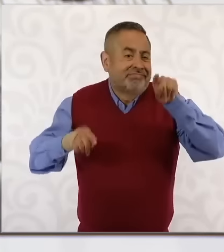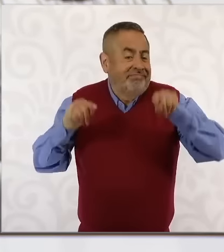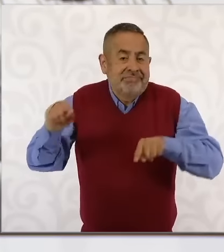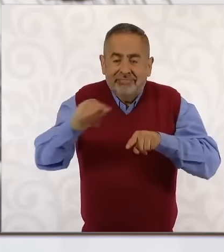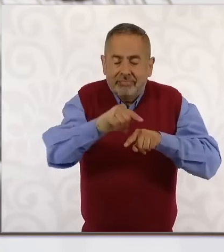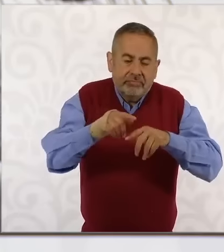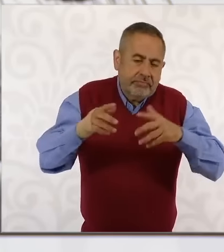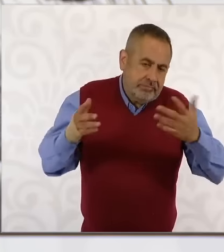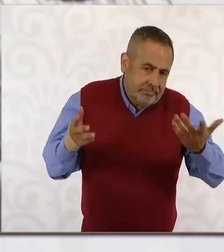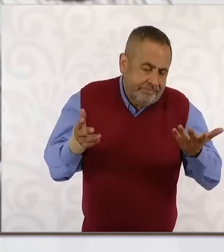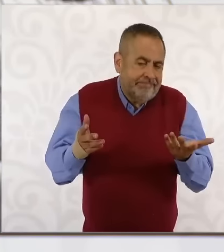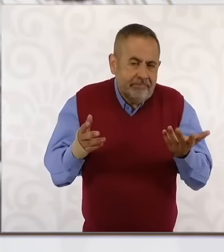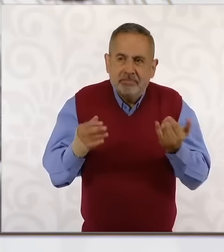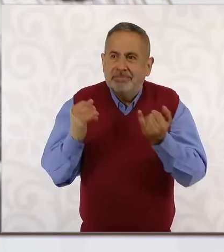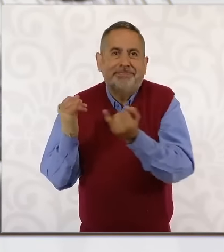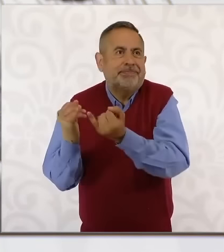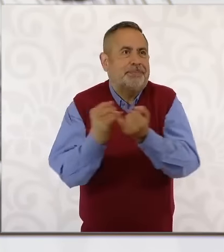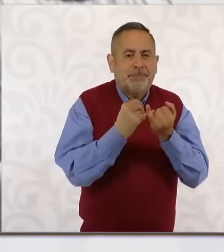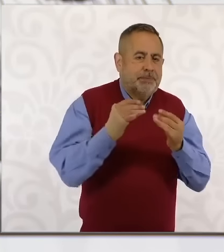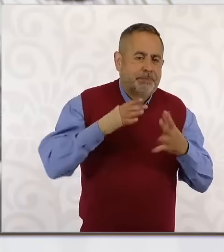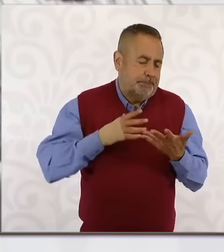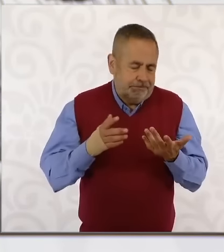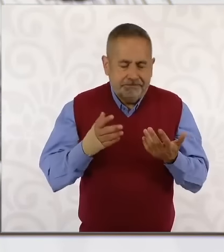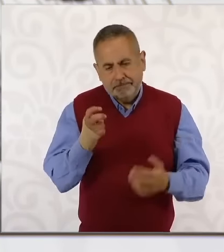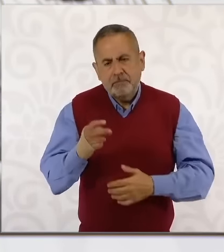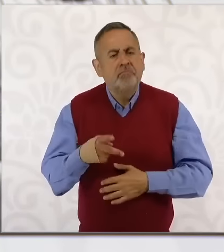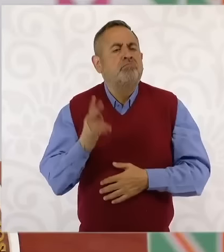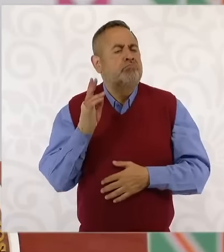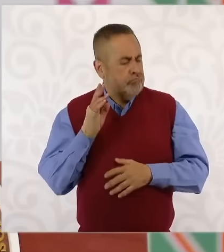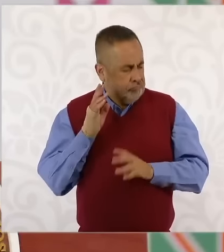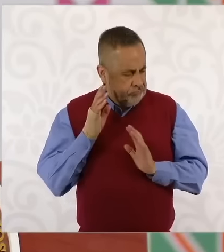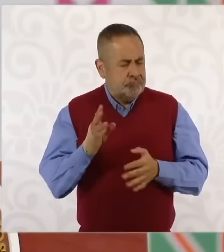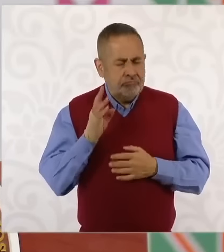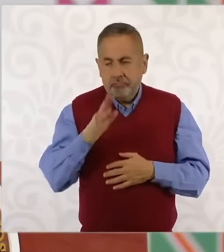también depende mucho pues de las circunstancias, pero de todas maneras, como lo mencioné, además de